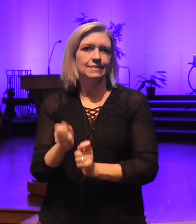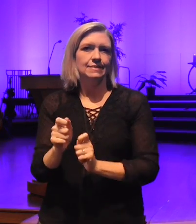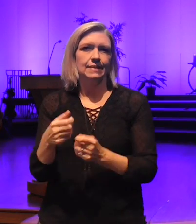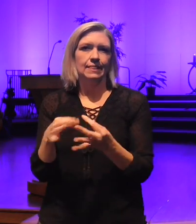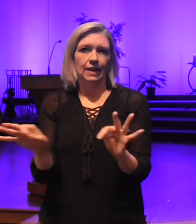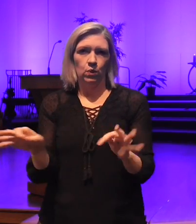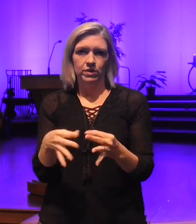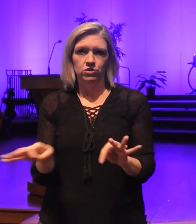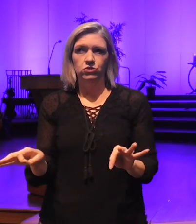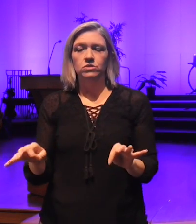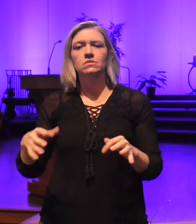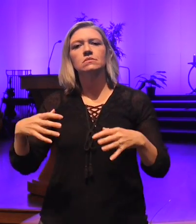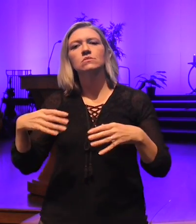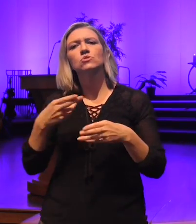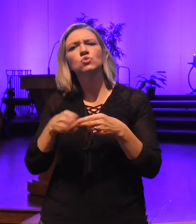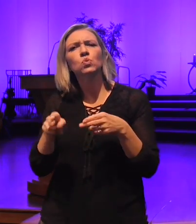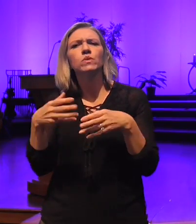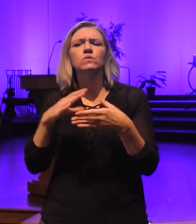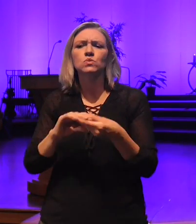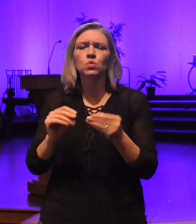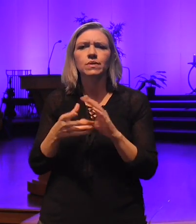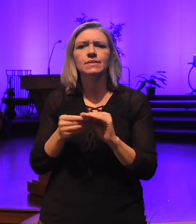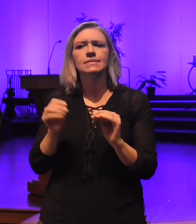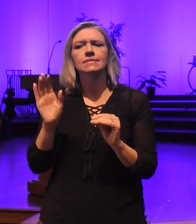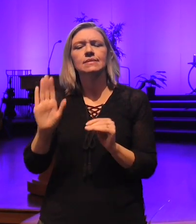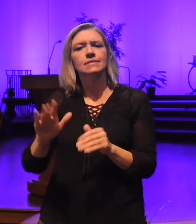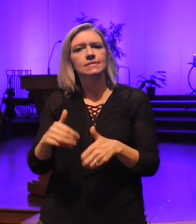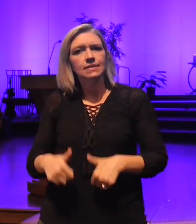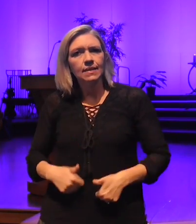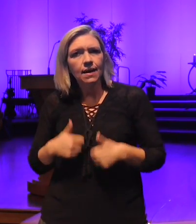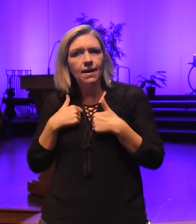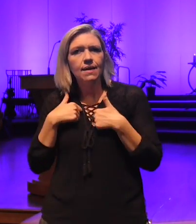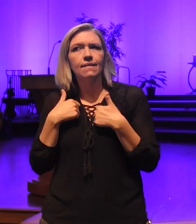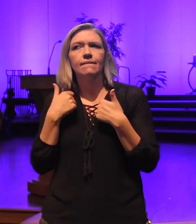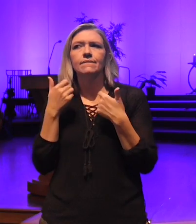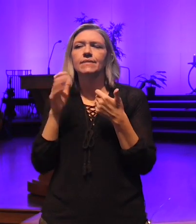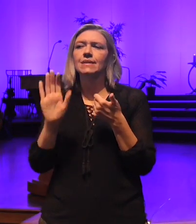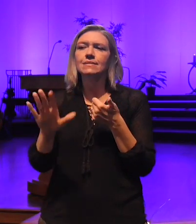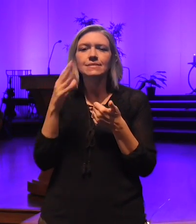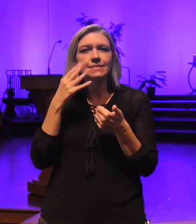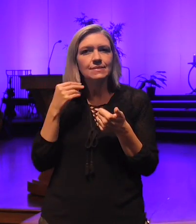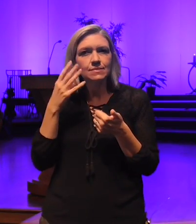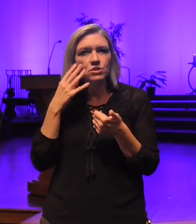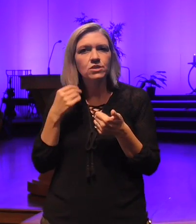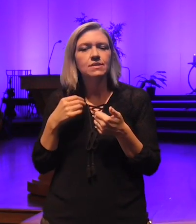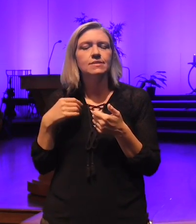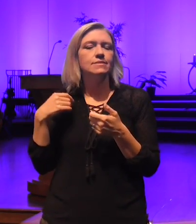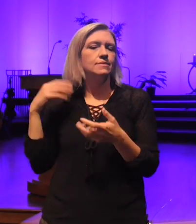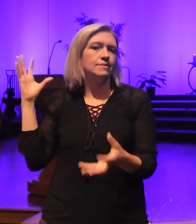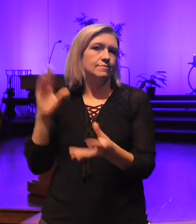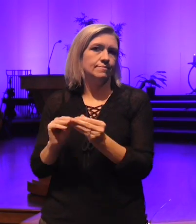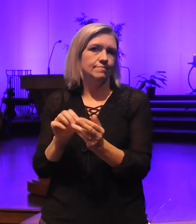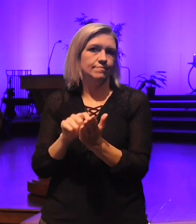historias cortas sobre su vida y sobre sus experiencias, pero lo más notable